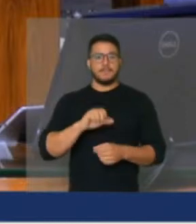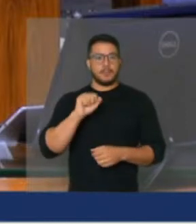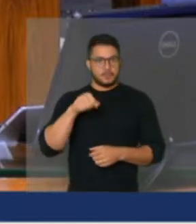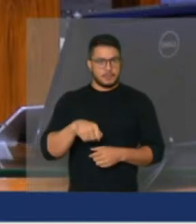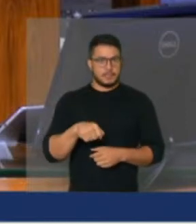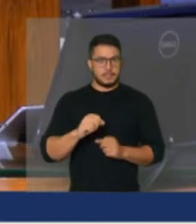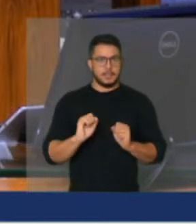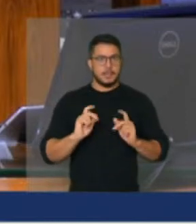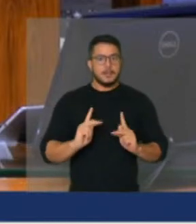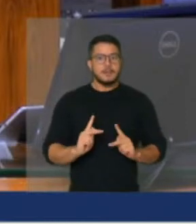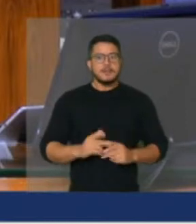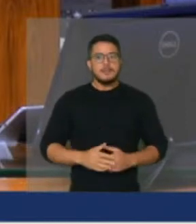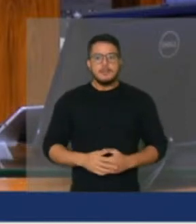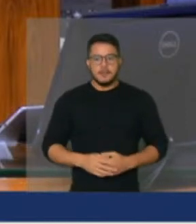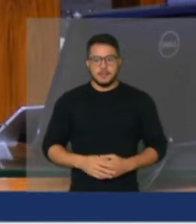PARA FALAR PELO PARTIDO. TUDO